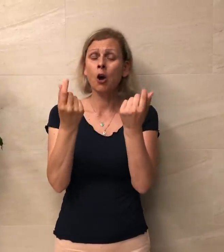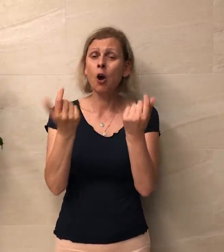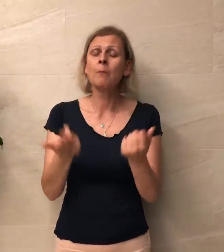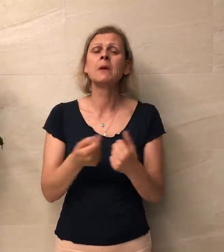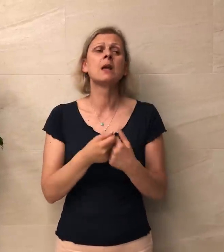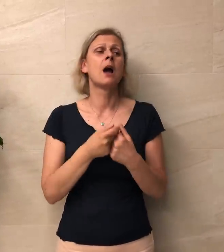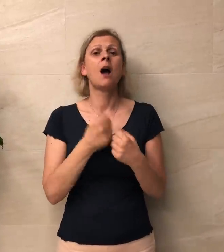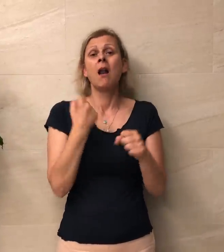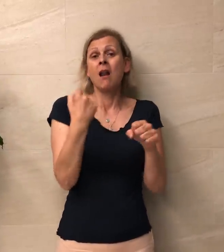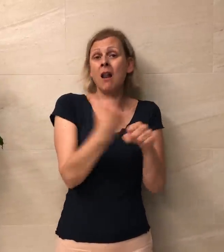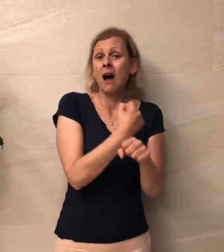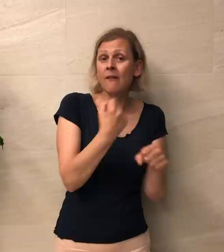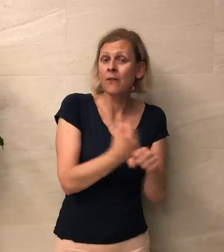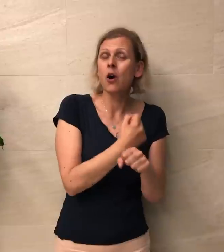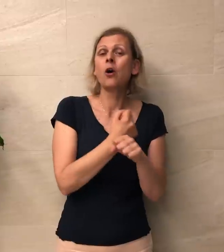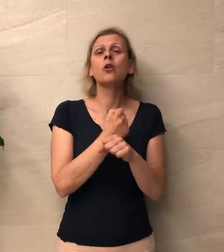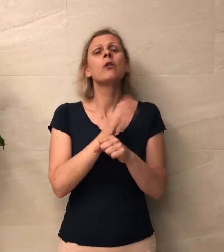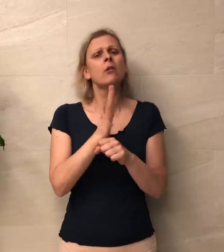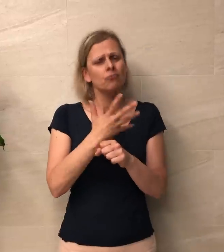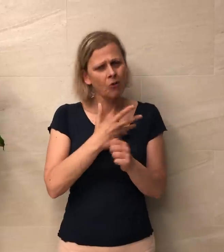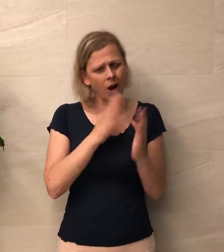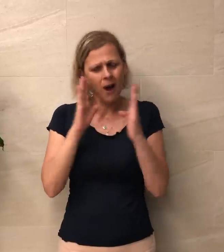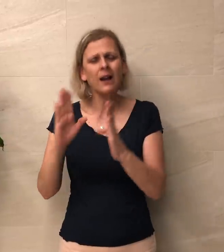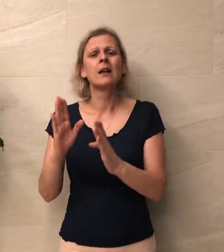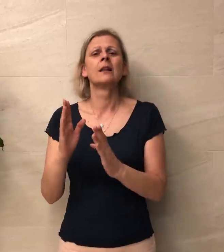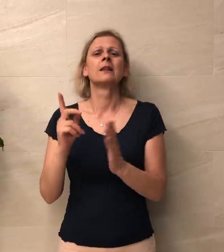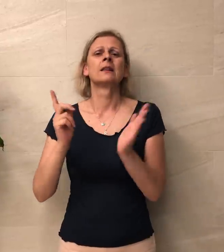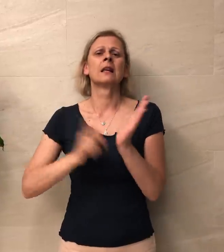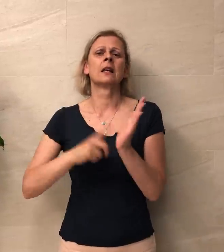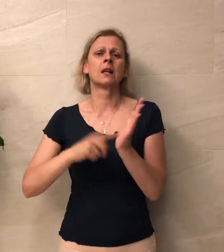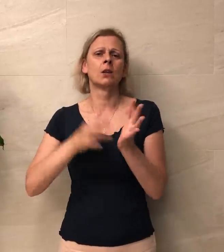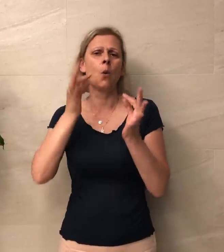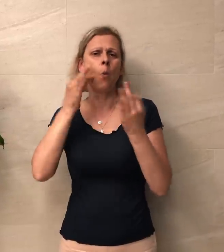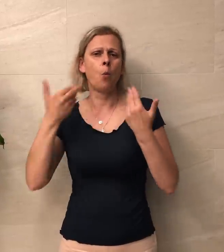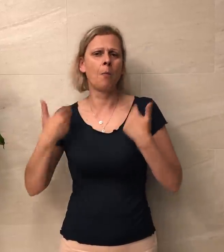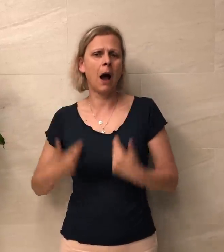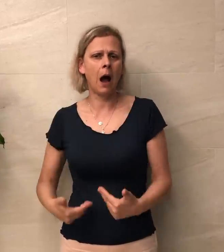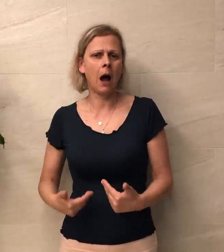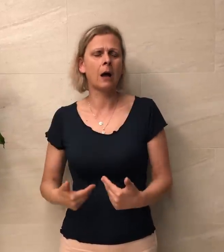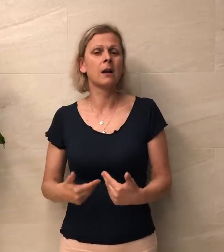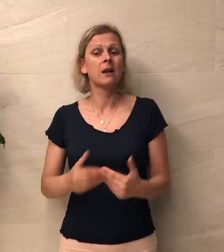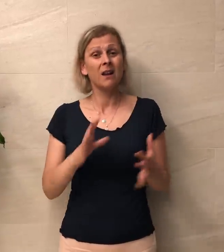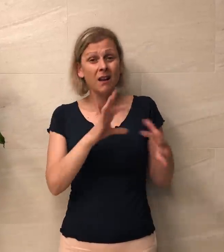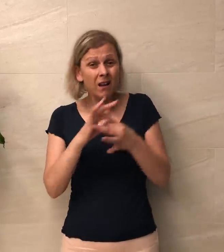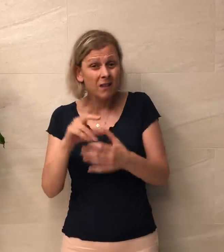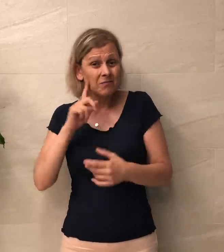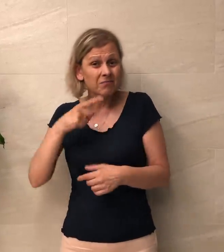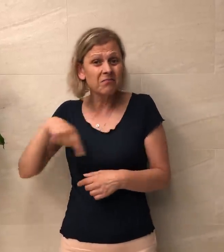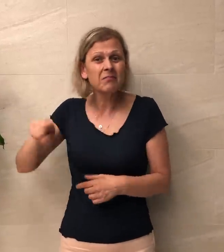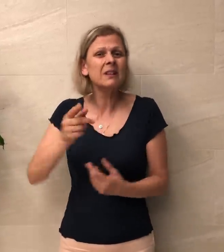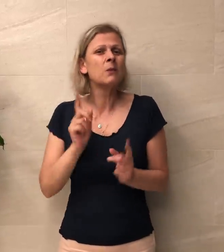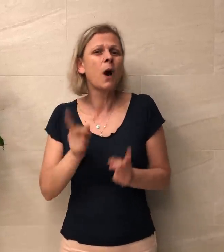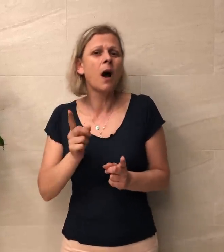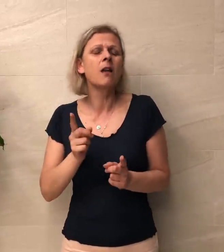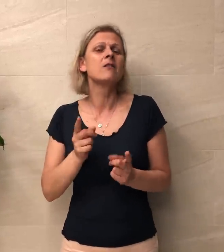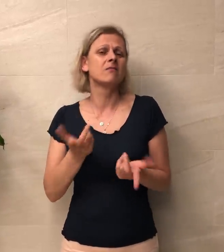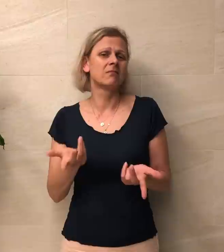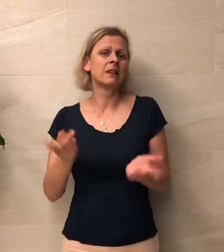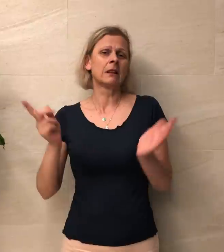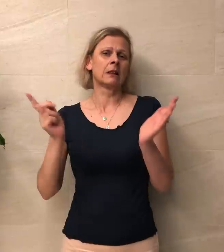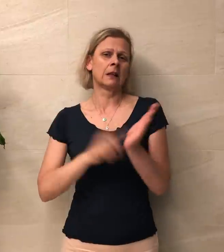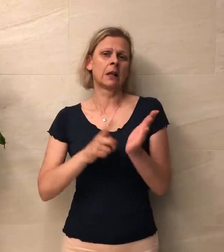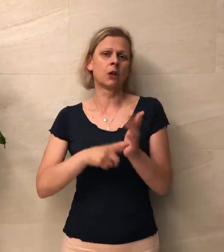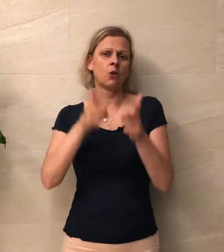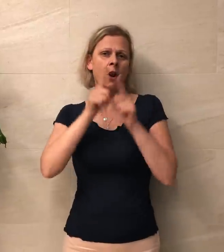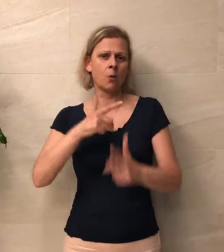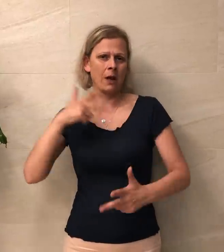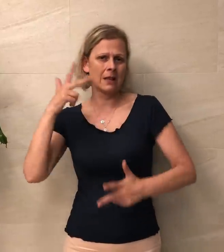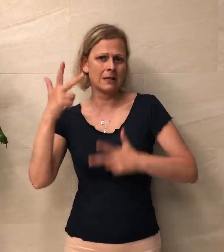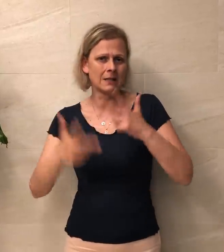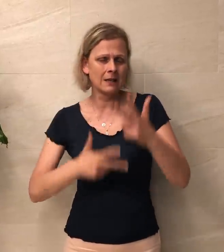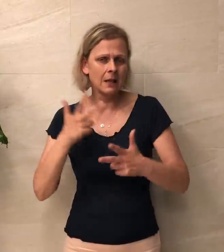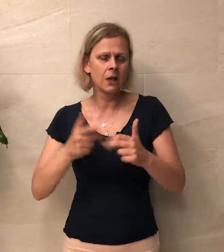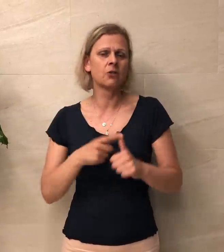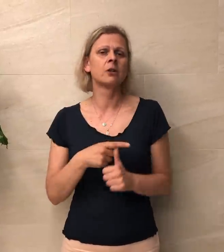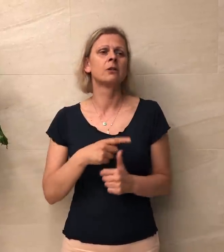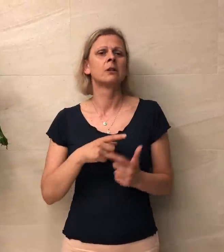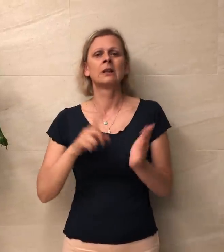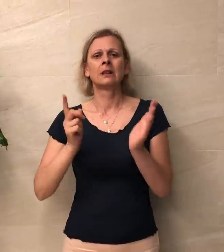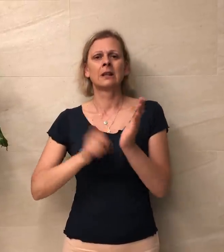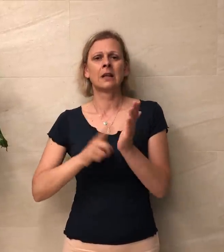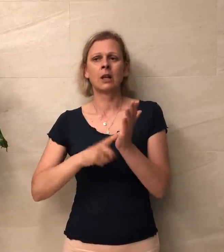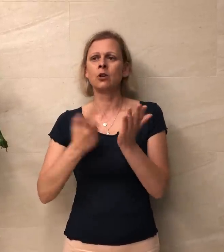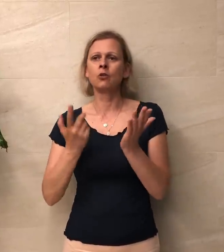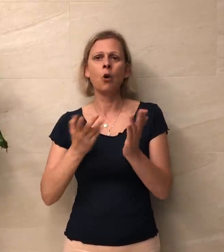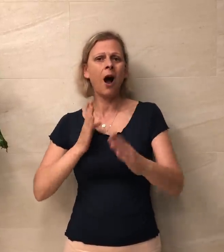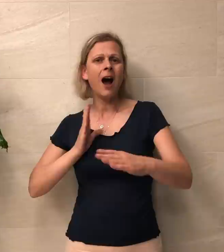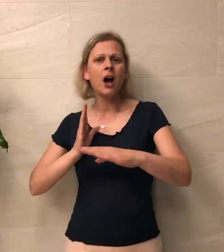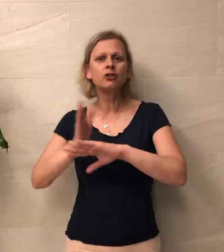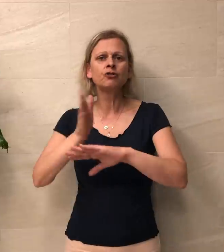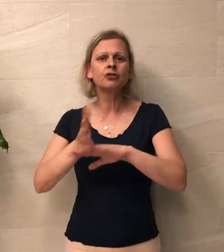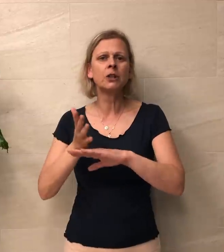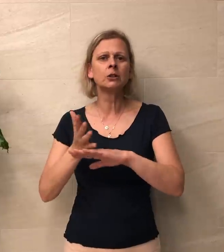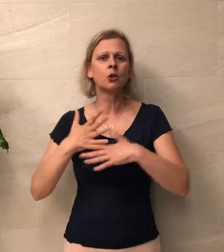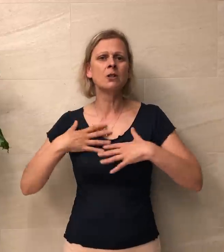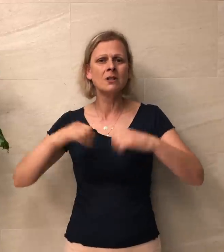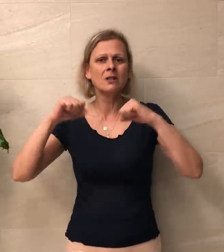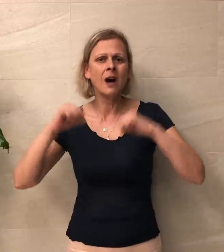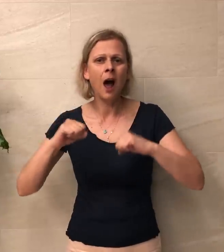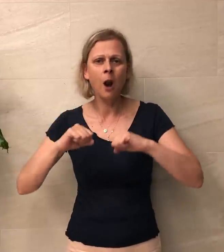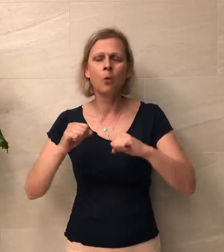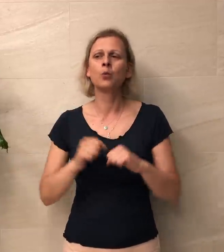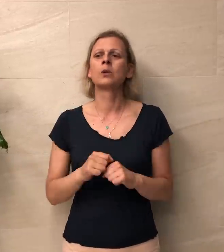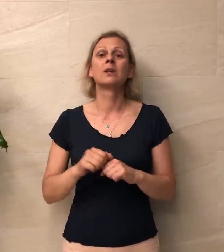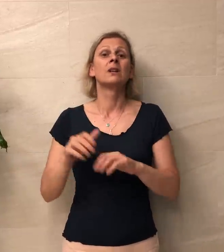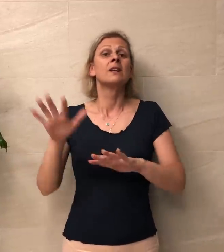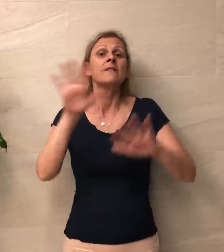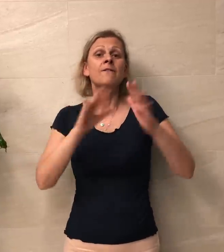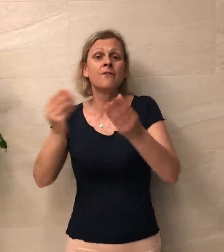l’economia, il lavoro e i diritti umani che, con particolare riferimento alle persone sorde, riguardano il diritto alla lingua dei segni, il diritto all’accessibilità in